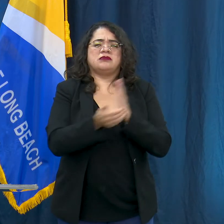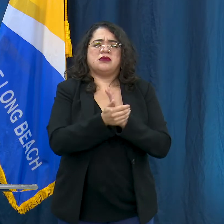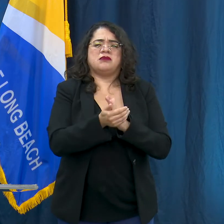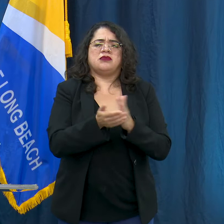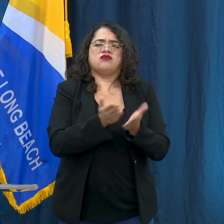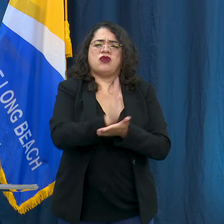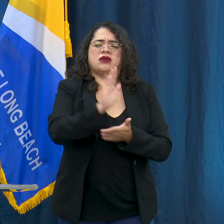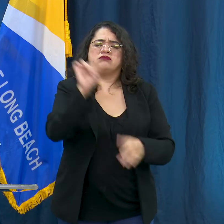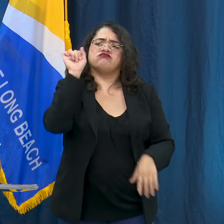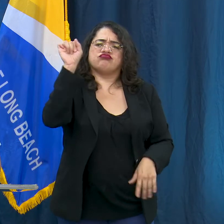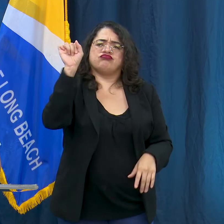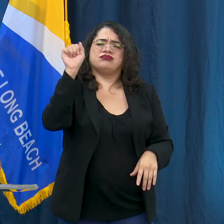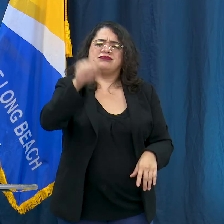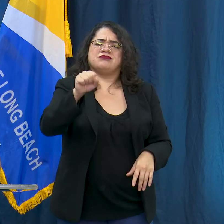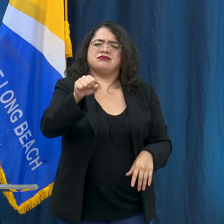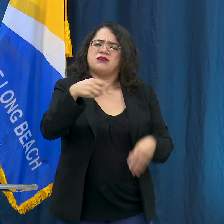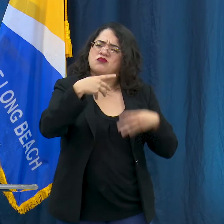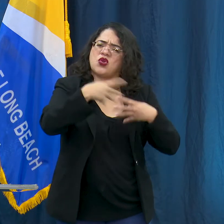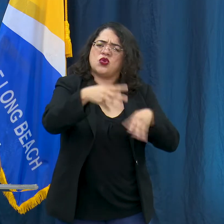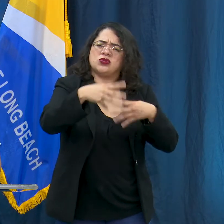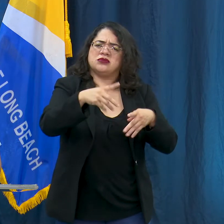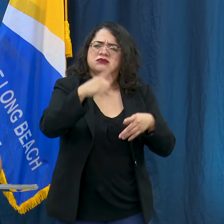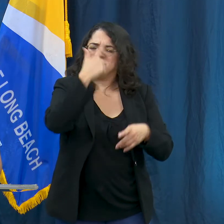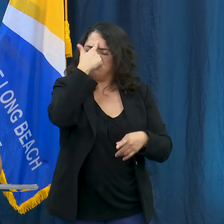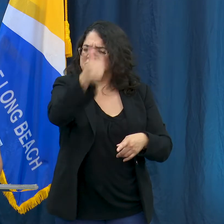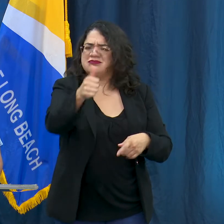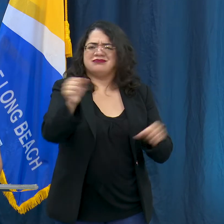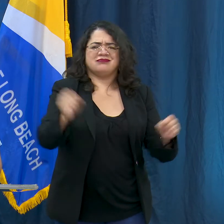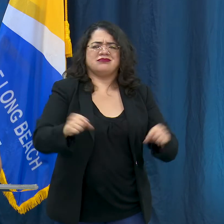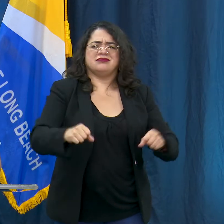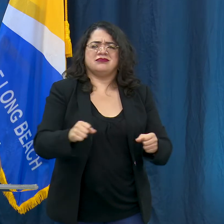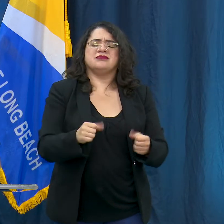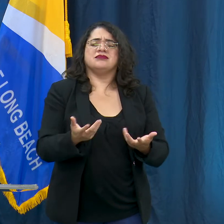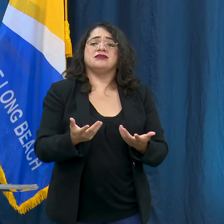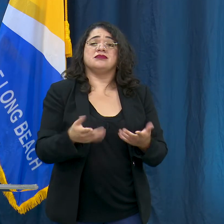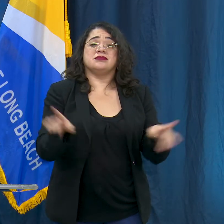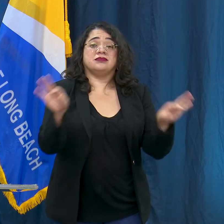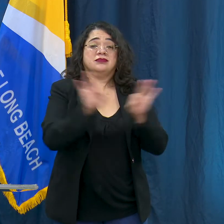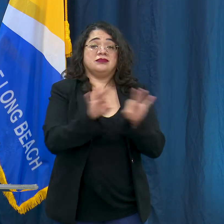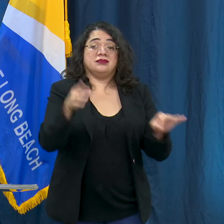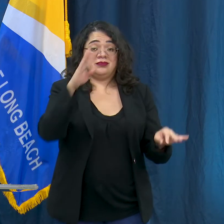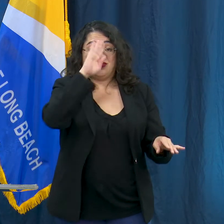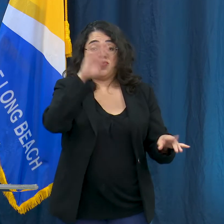sin embargo queremos de haar saber les muy Claro que los grandes eventos es un